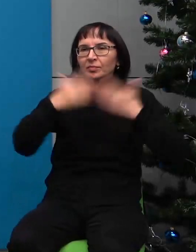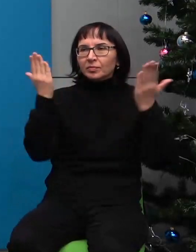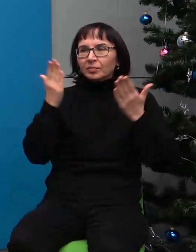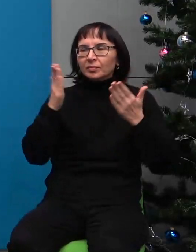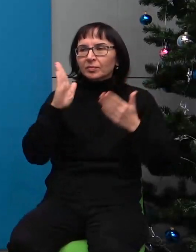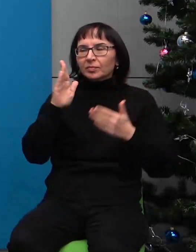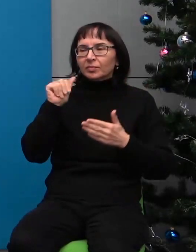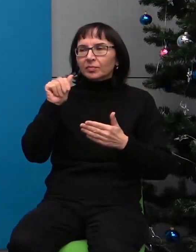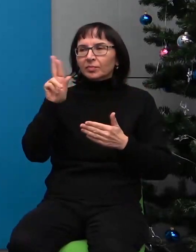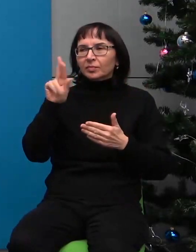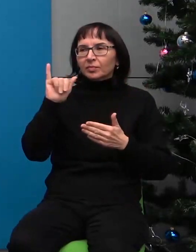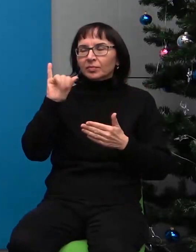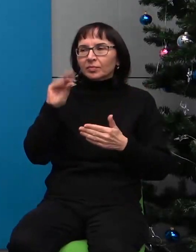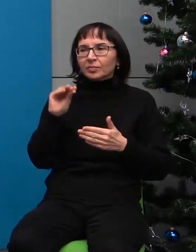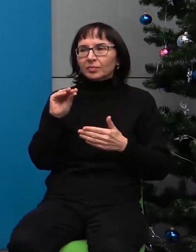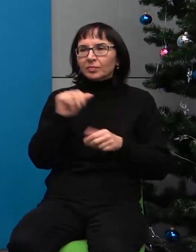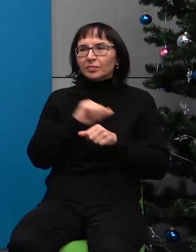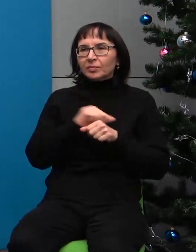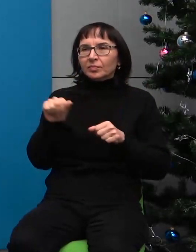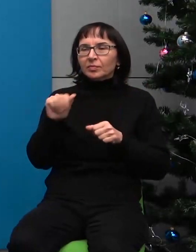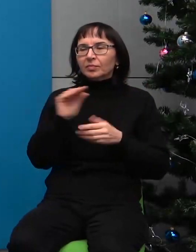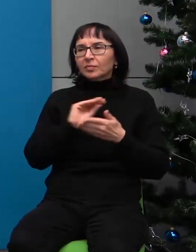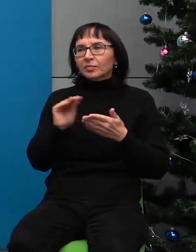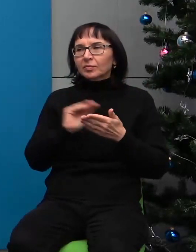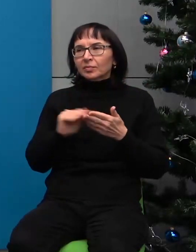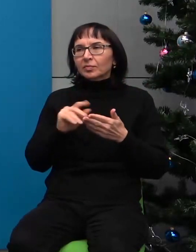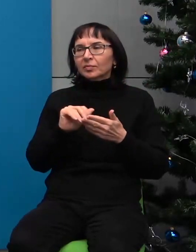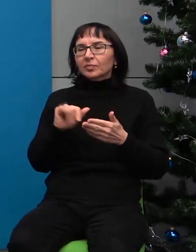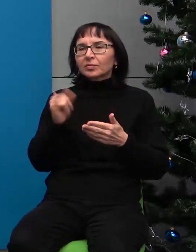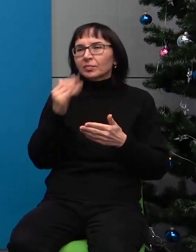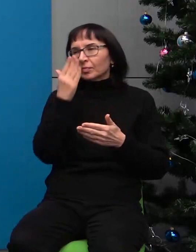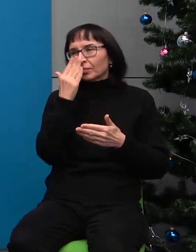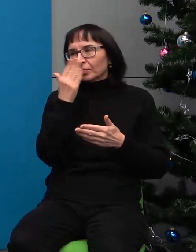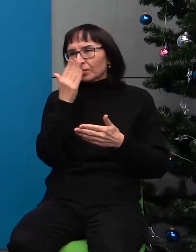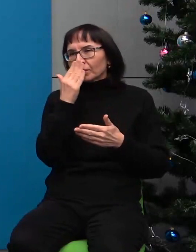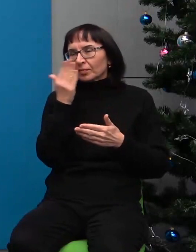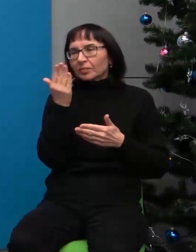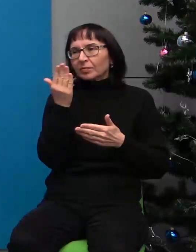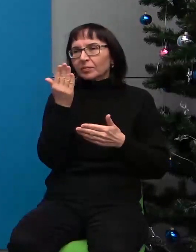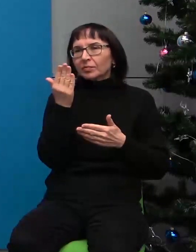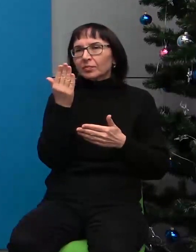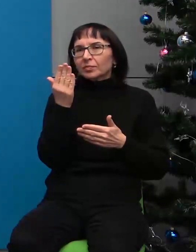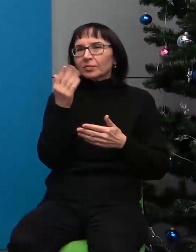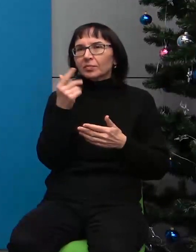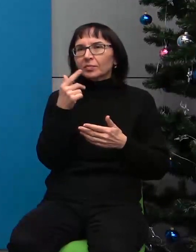I też jest taka scena, jak to mogło wyglądać. Gdyby to była taka powieść,